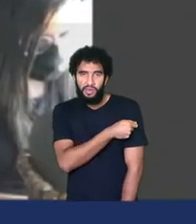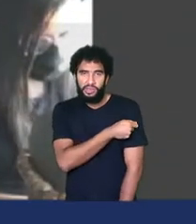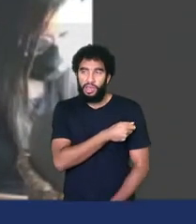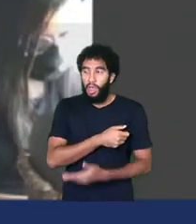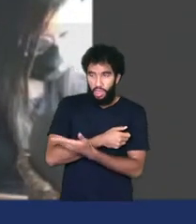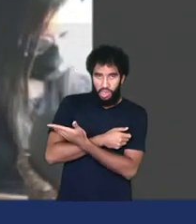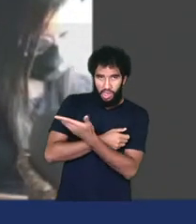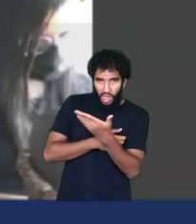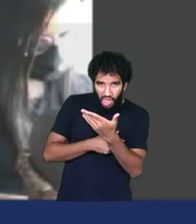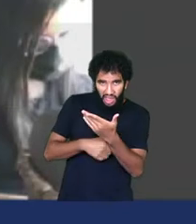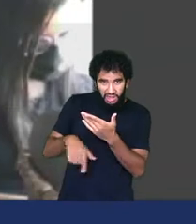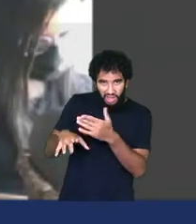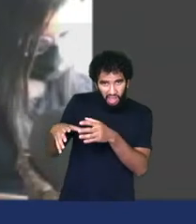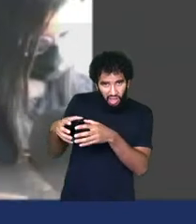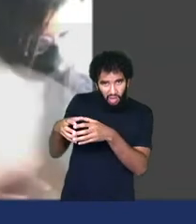ELES SÃO CONTRA, QUE ELES FORAM CONTRA, MAS QUE OS